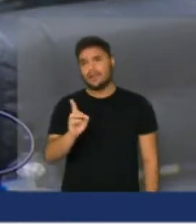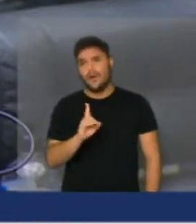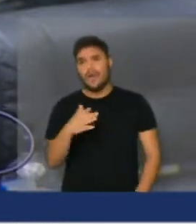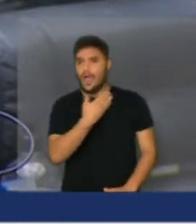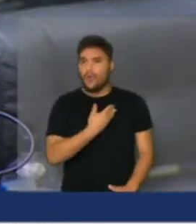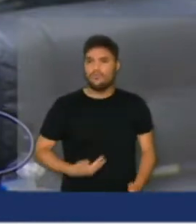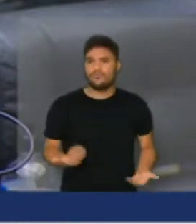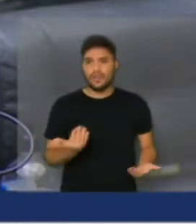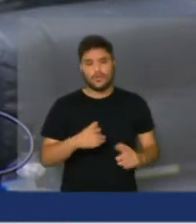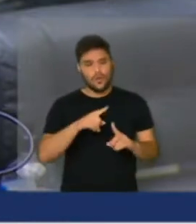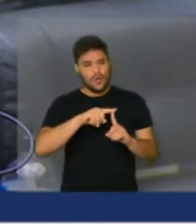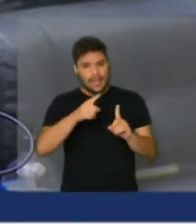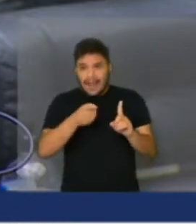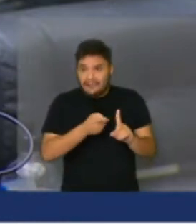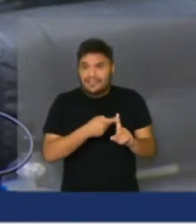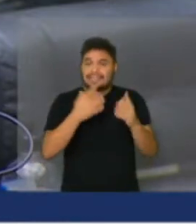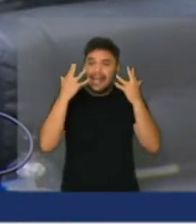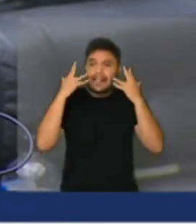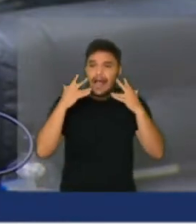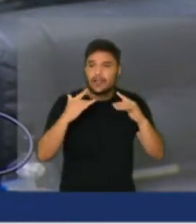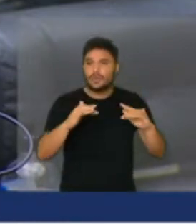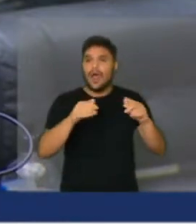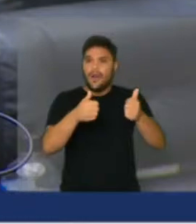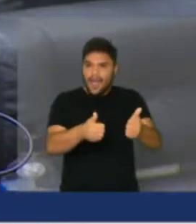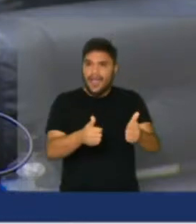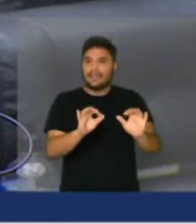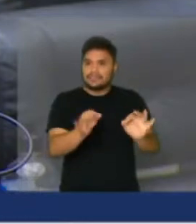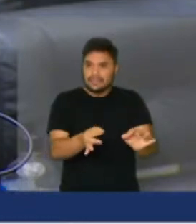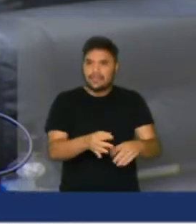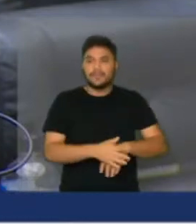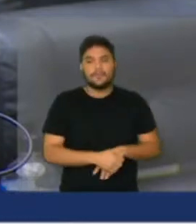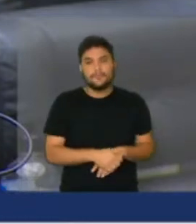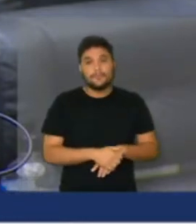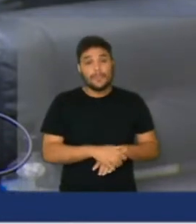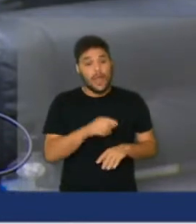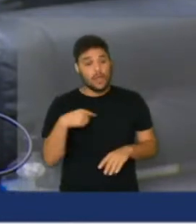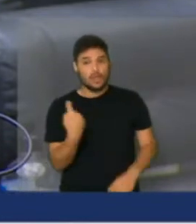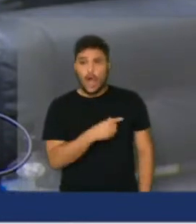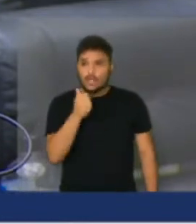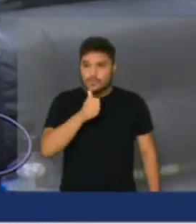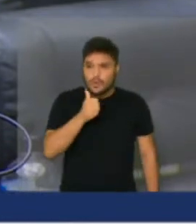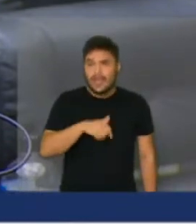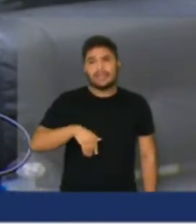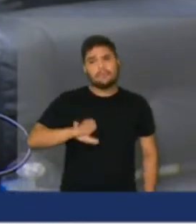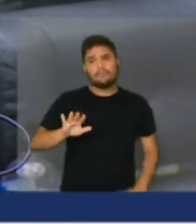UM ESTADO NATURAL É VERDADE, NÓS MULHERES SOMOS QUEM MAIS-- [INTERRUPÇÃO DO ÁUDIO] [SOA A CAMPAINHA] MAS NÃO É IMPOSSÍVEL IGNORAR O NÚMERO DE MULHERES GRÁVIDAS